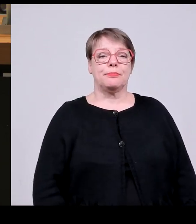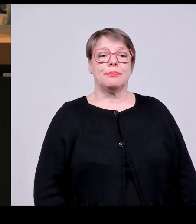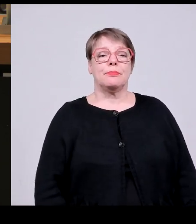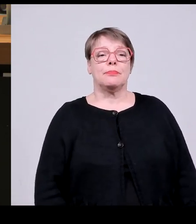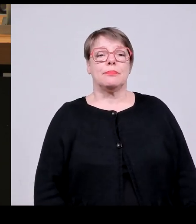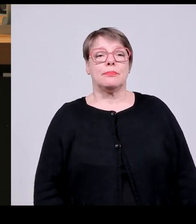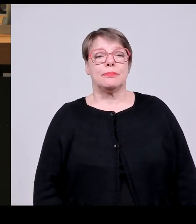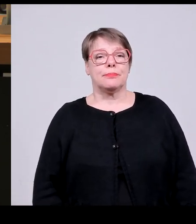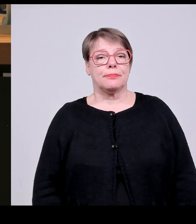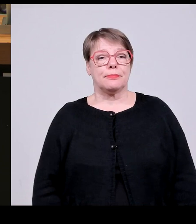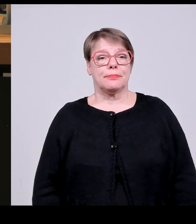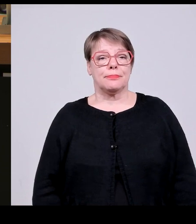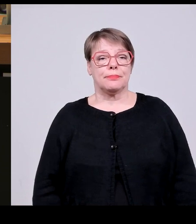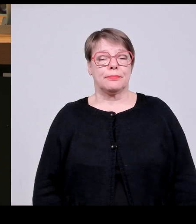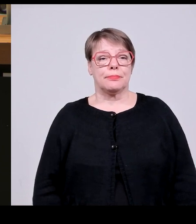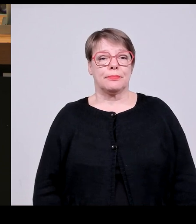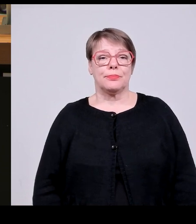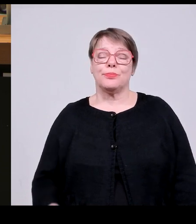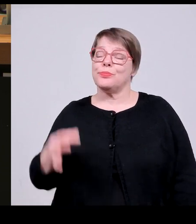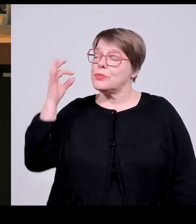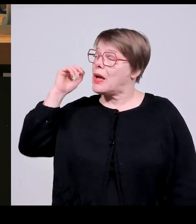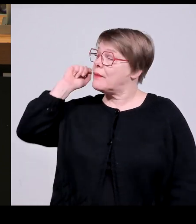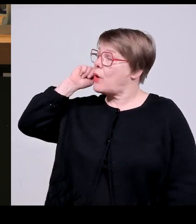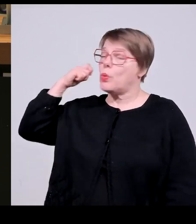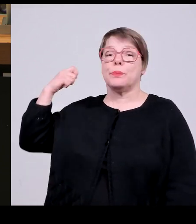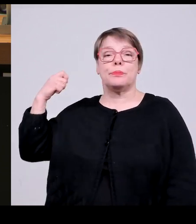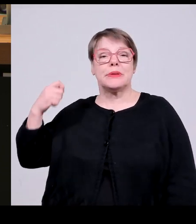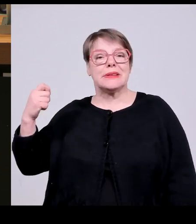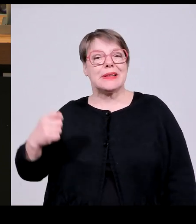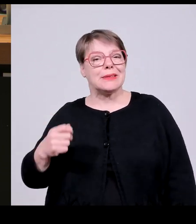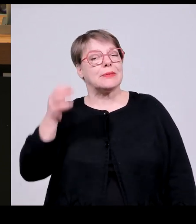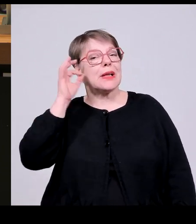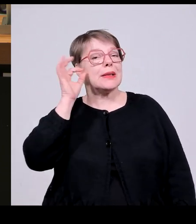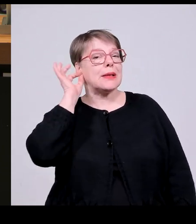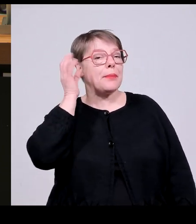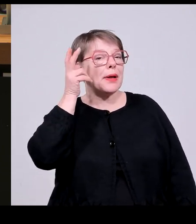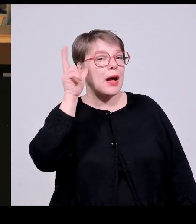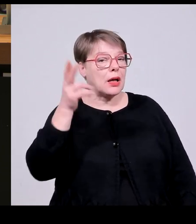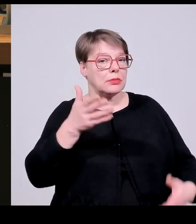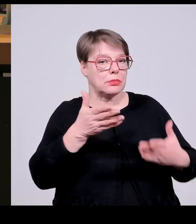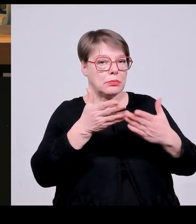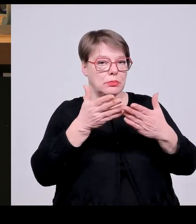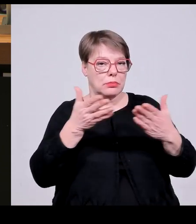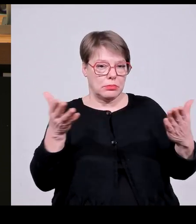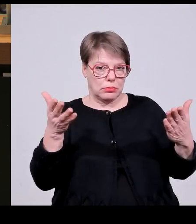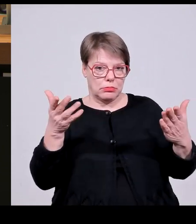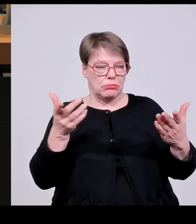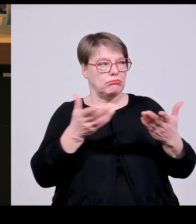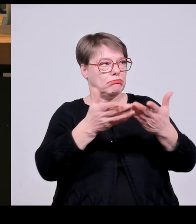Wir alle und insbesondere die Fraktion Bündnis 90/ Die Grünen plädiert dafür, dass wir Wohnungsbau machen,